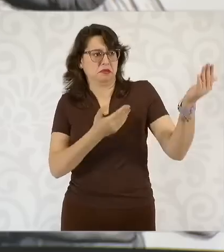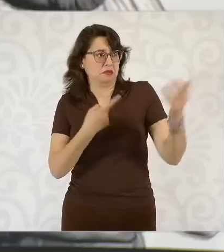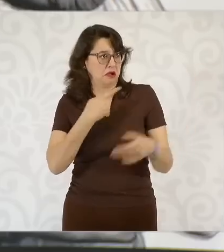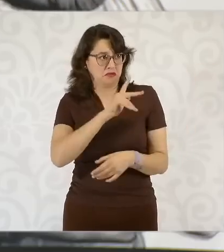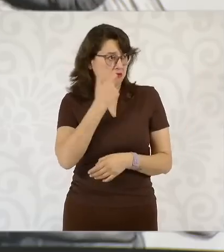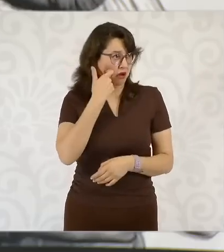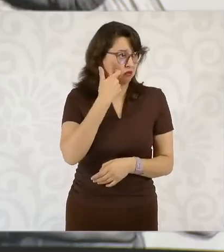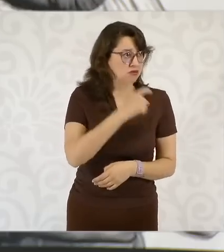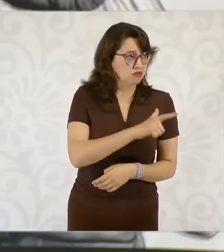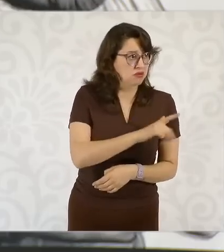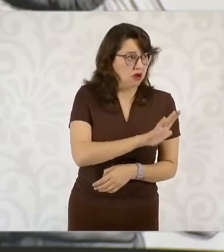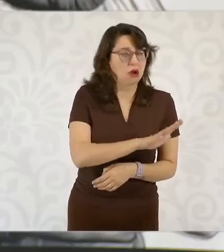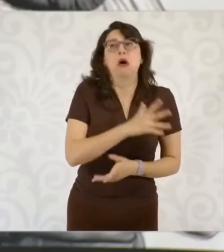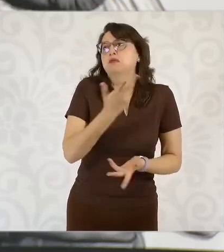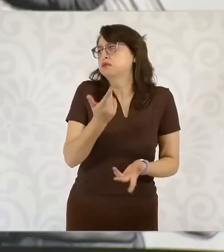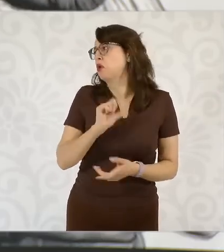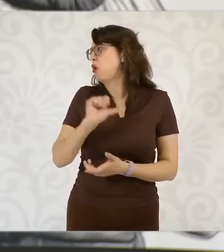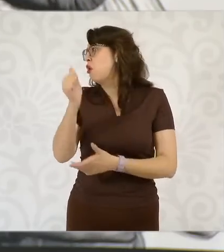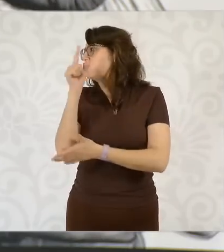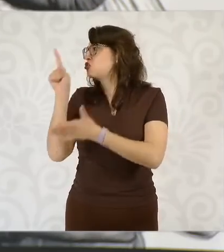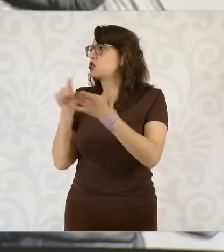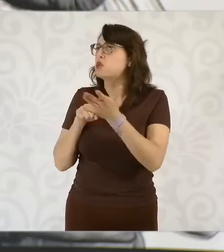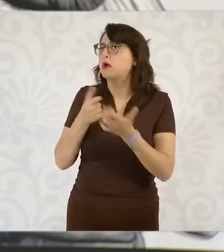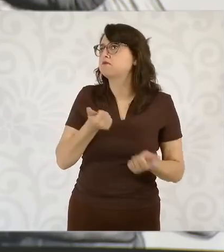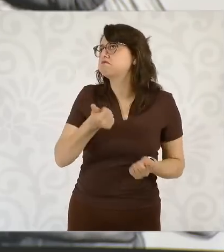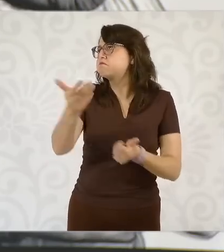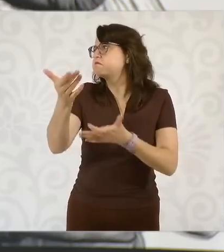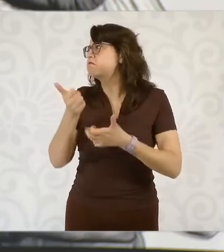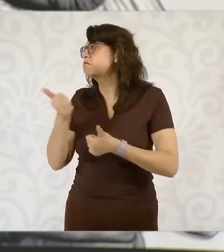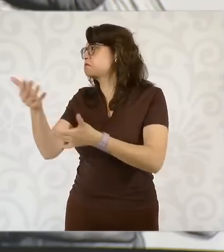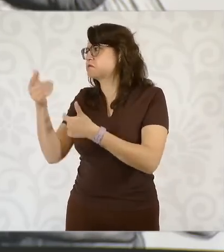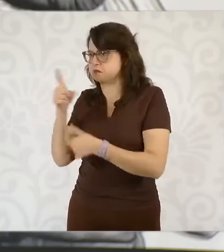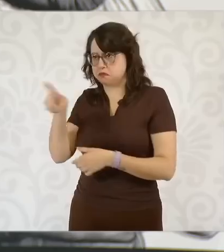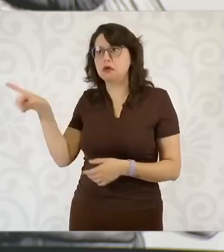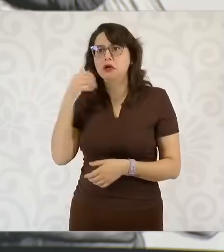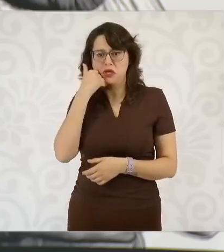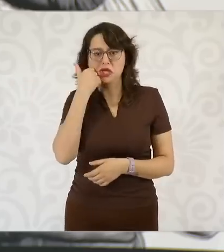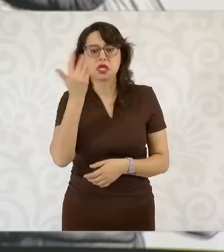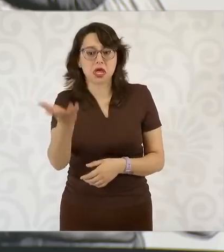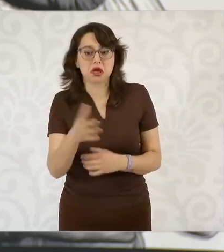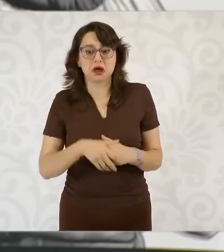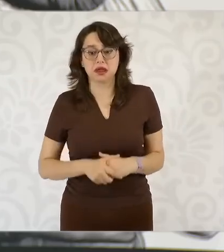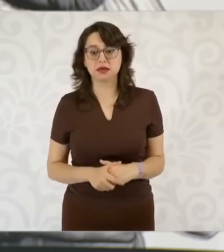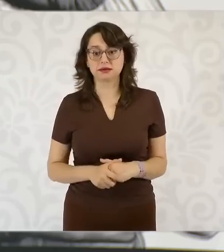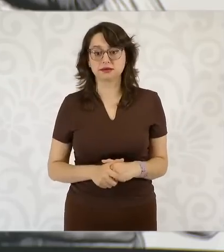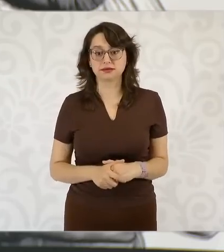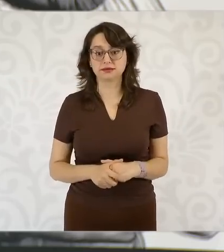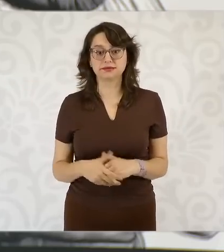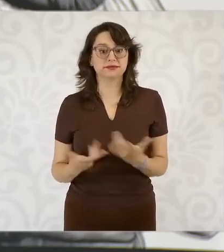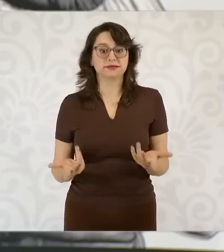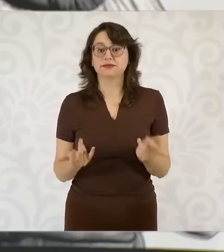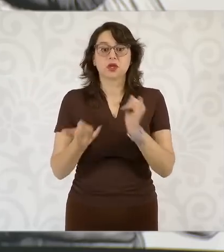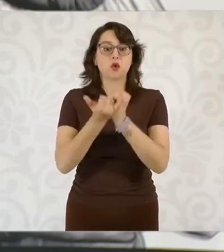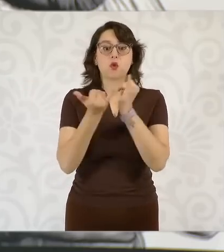pueden querer el aguacate mexicano no solamente y las otras exportaciones agrícolas que tenemos